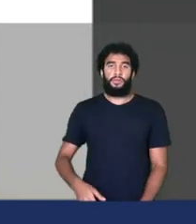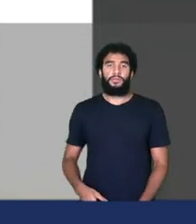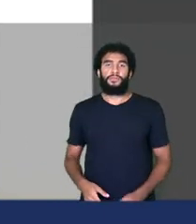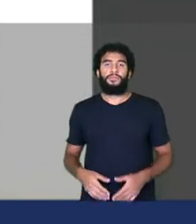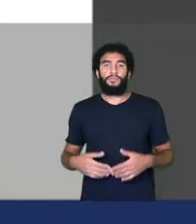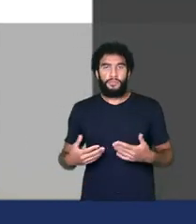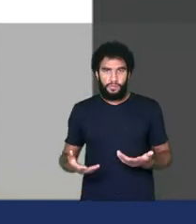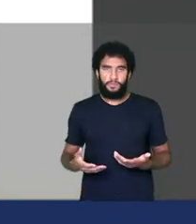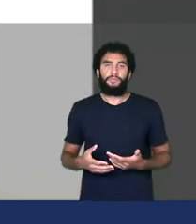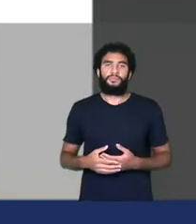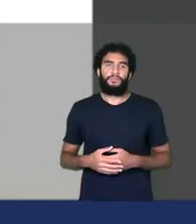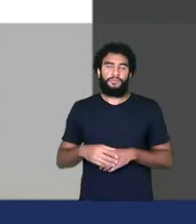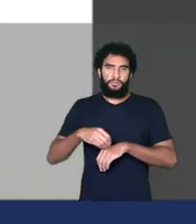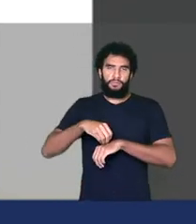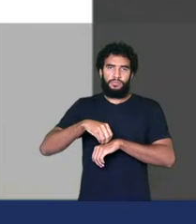SAÚDE , MAIS EDUCAÇÃO, MAIS